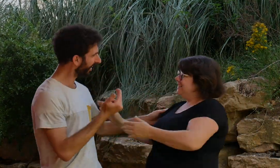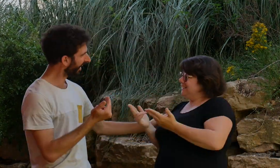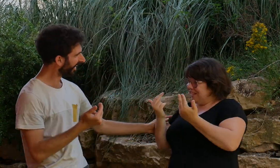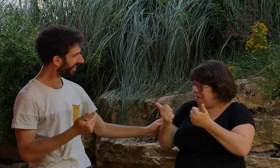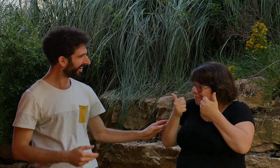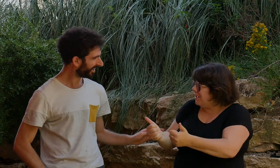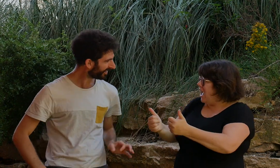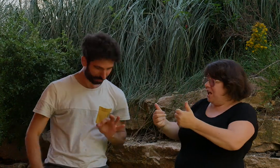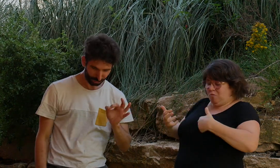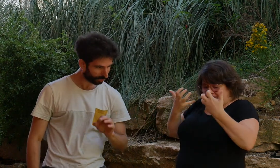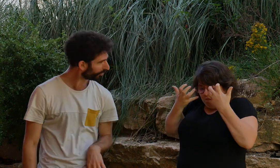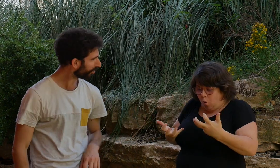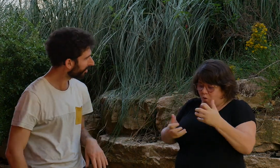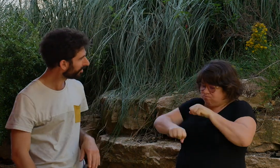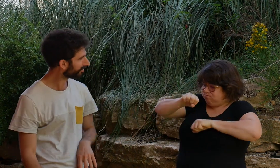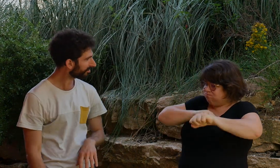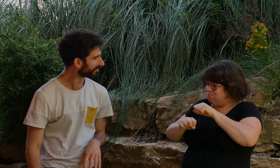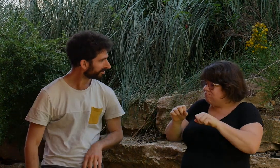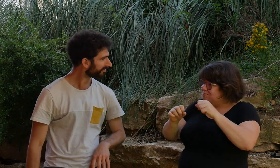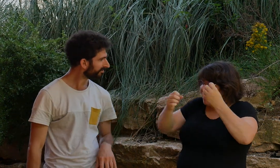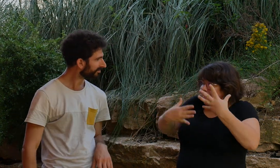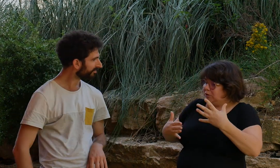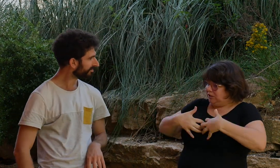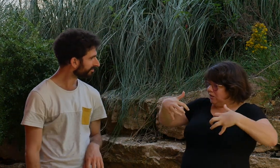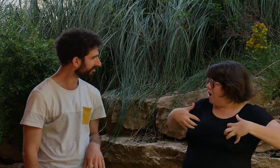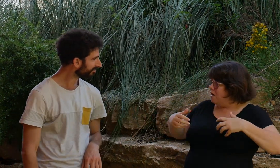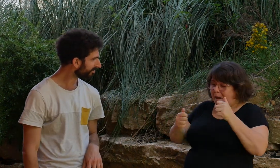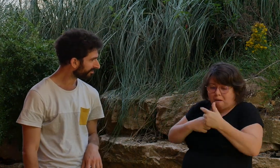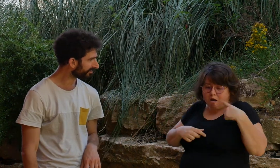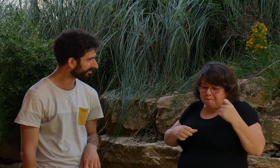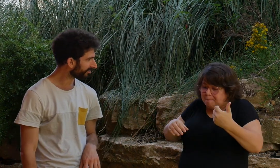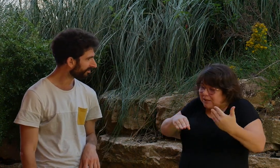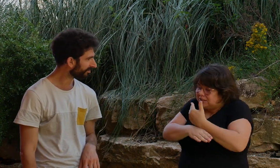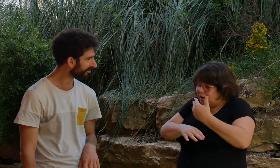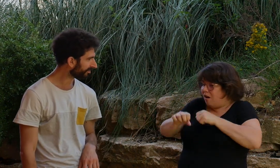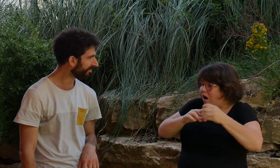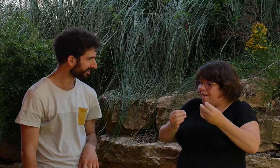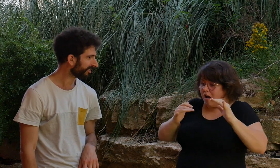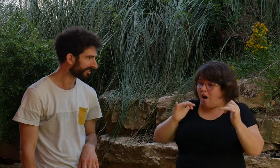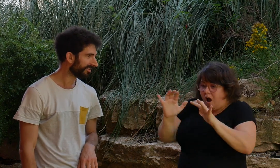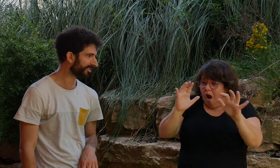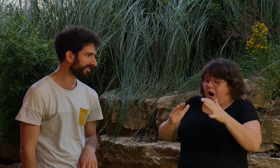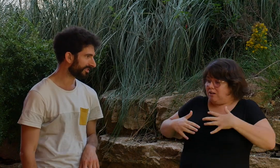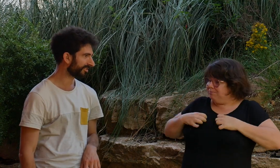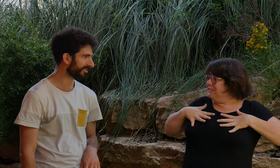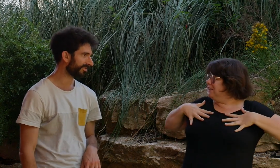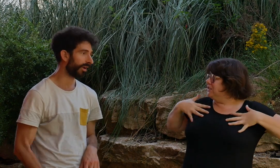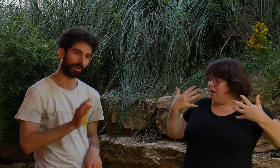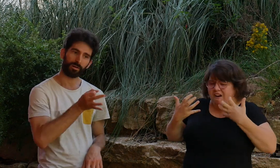Ca va ? - Ca va bien oui. Moi, je veux organiser un événement scientifique. L'année dernière, ça s'était super bien passé avec les enfants.